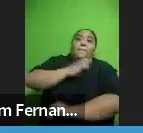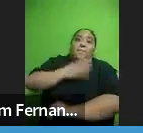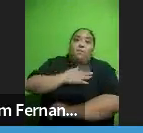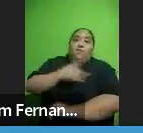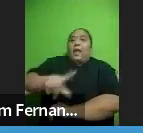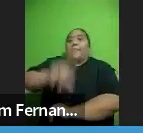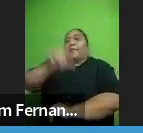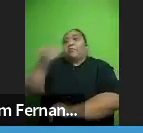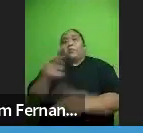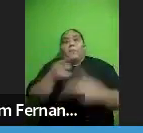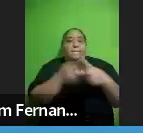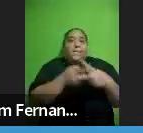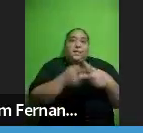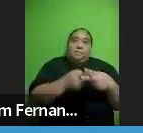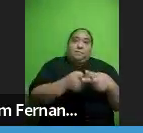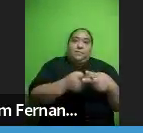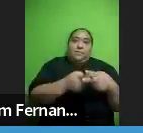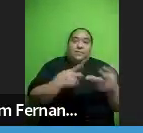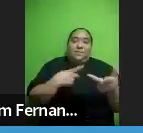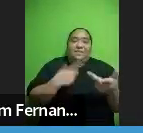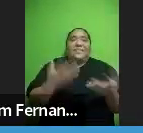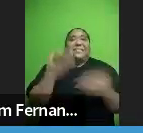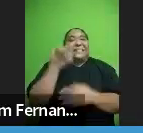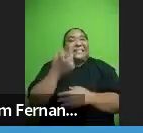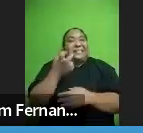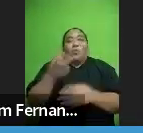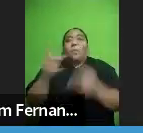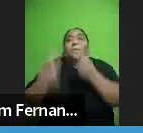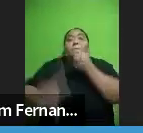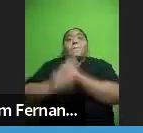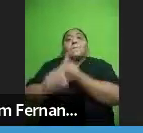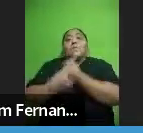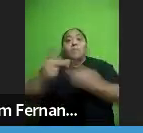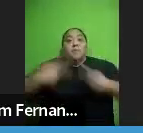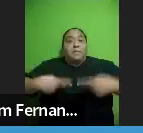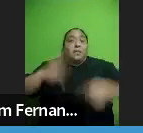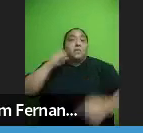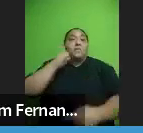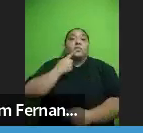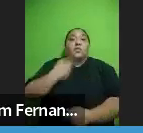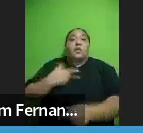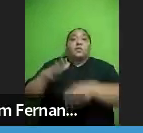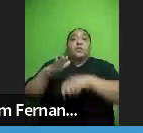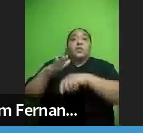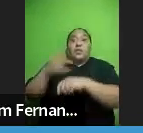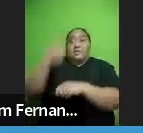un retraso muy un retraso muy, muy grande. grande para que las personas sordas empiecen a aprender matemáticas